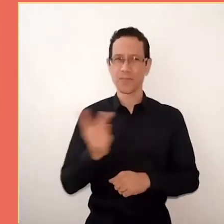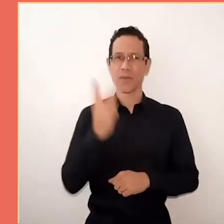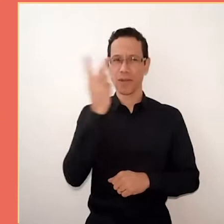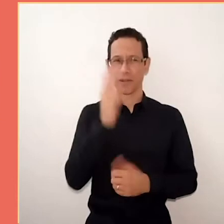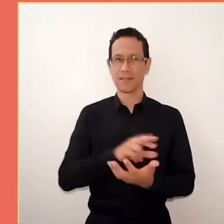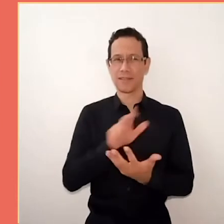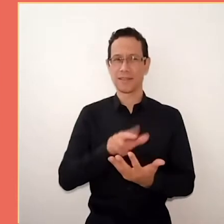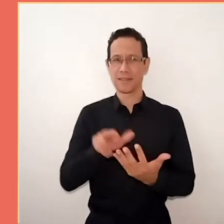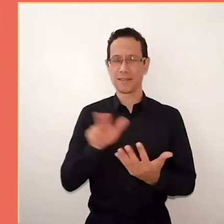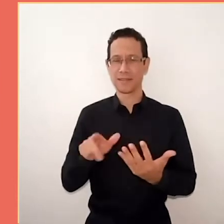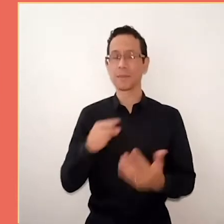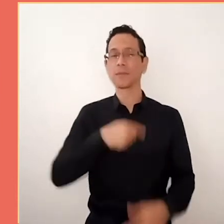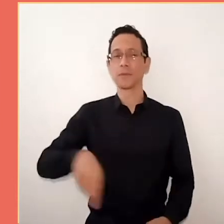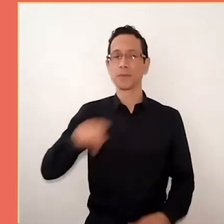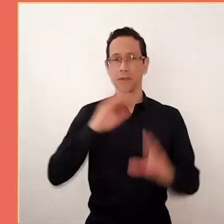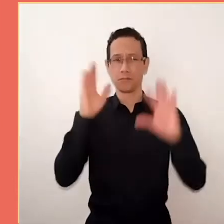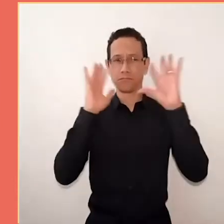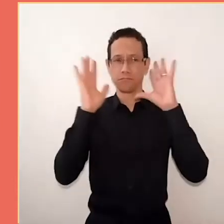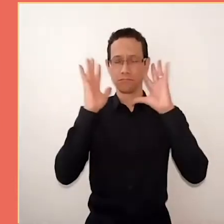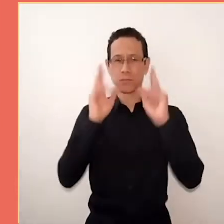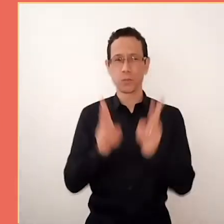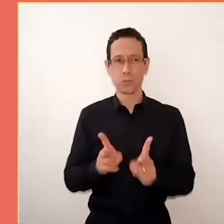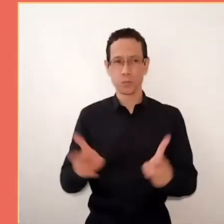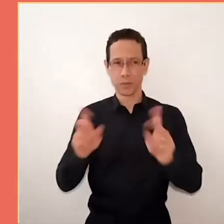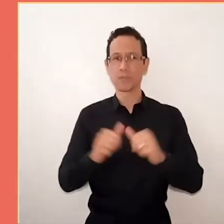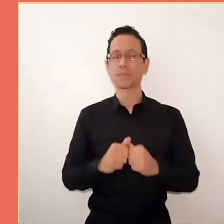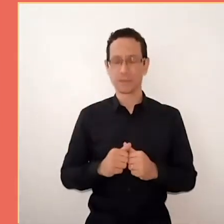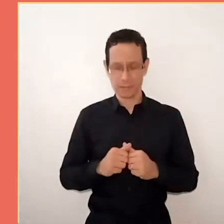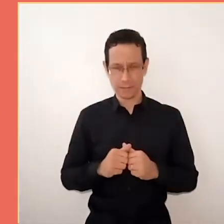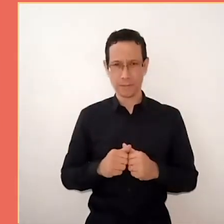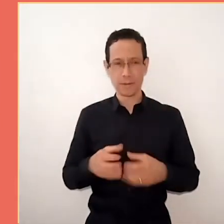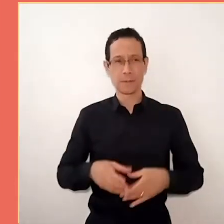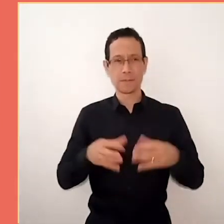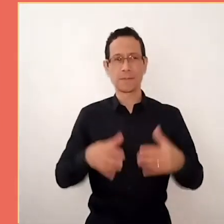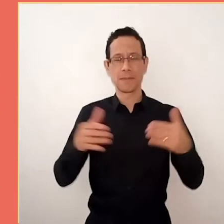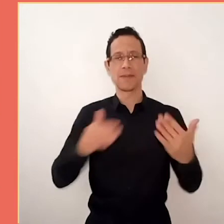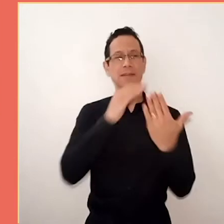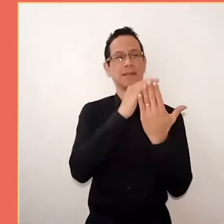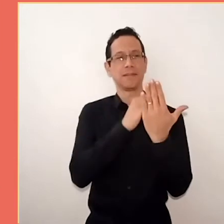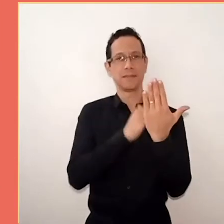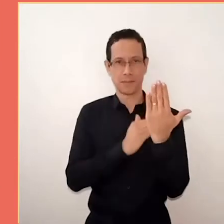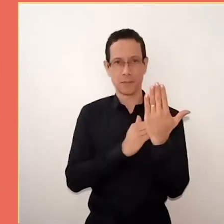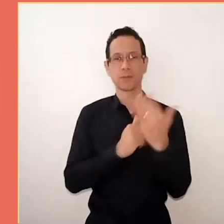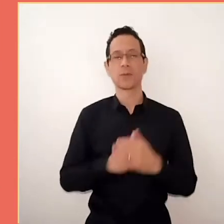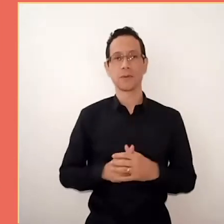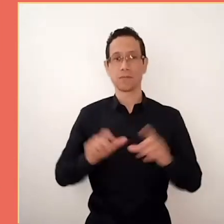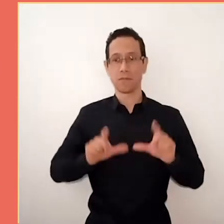seguir com essas reflexões, continuar ampliando o nosso repertório de ações e de intervenções,